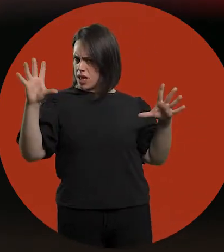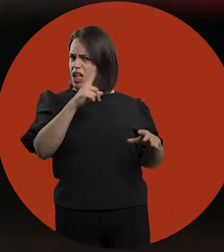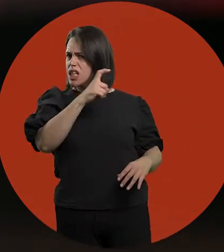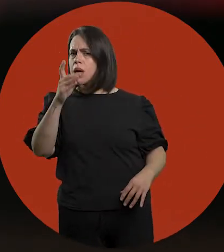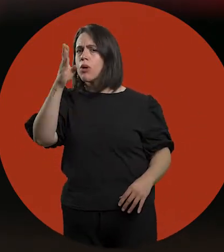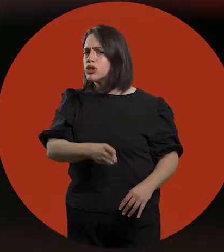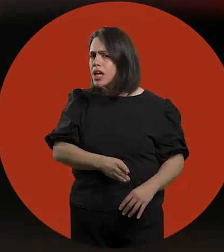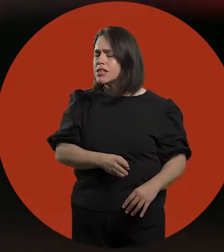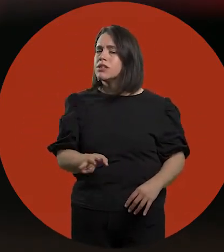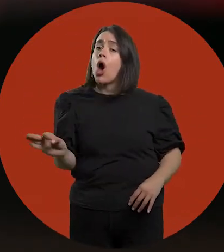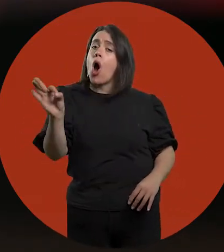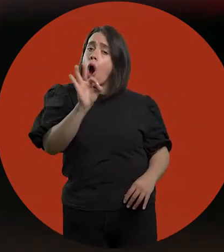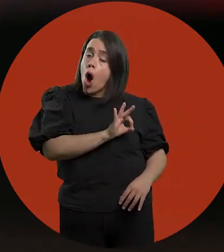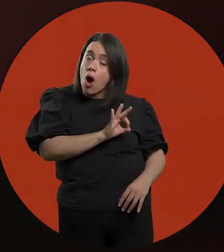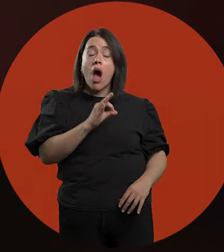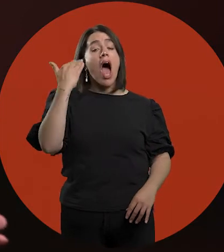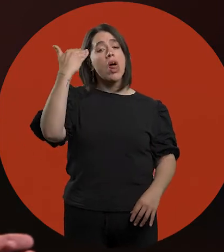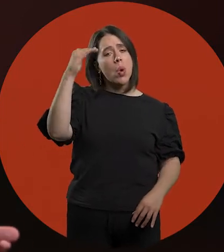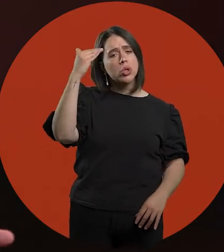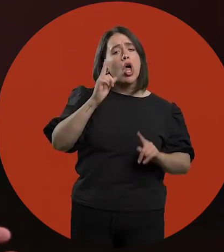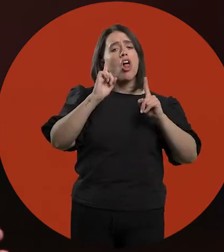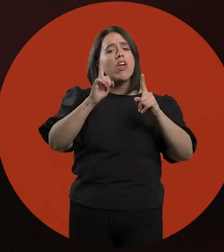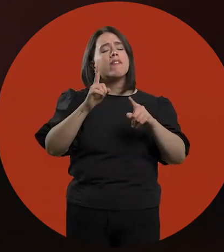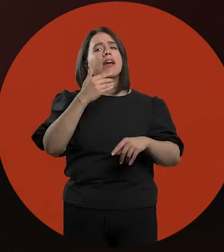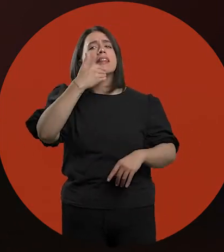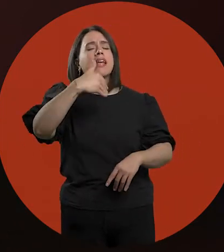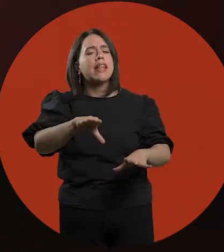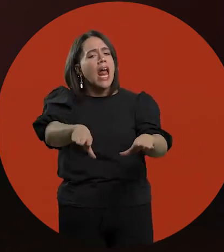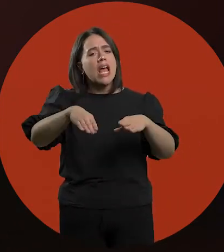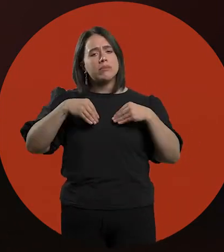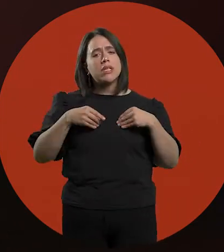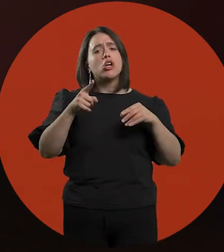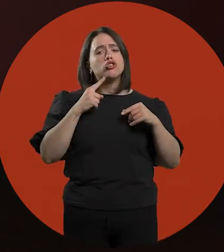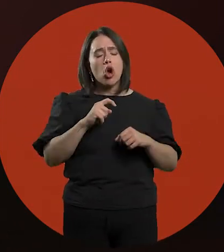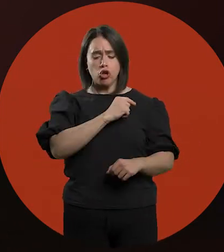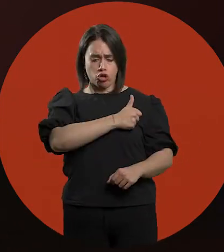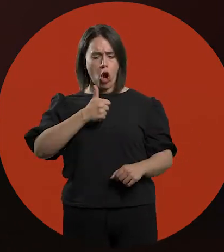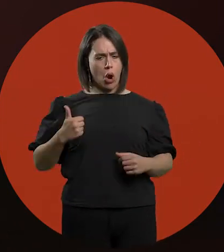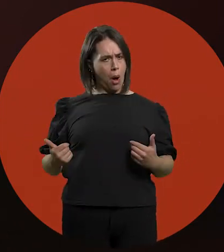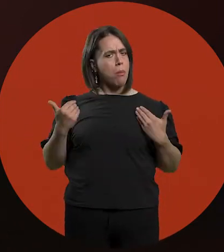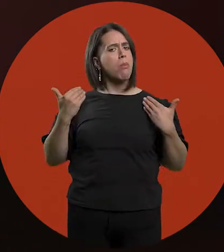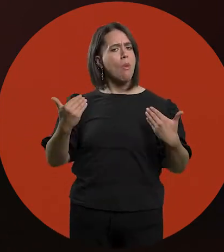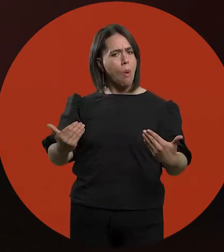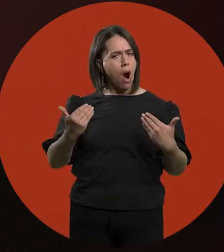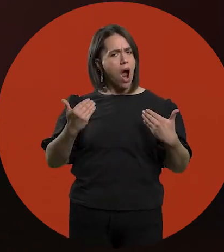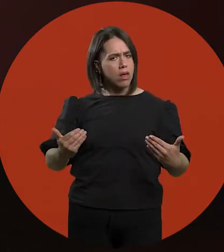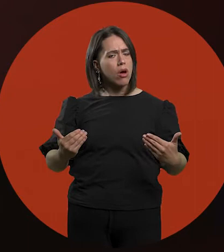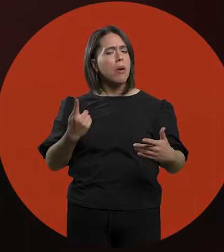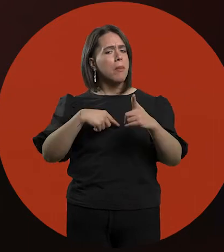o es aceptar que necesito ayuda en algunos casos? También está eso, que a veces uno piensa que ser mayor